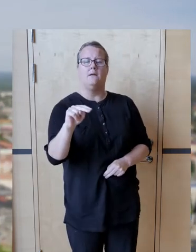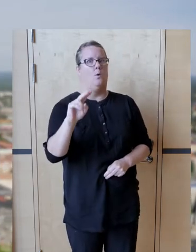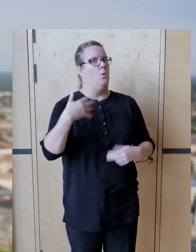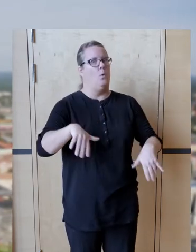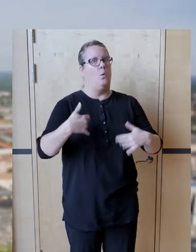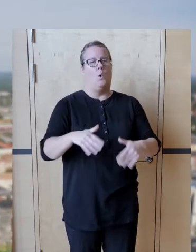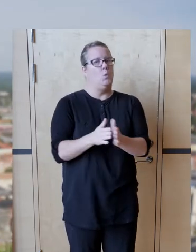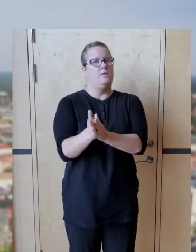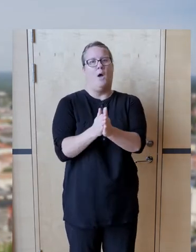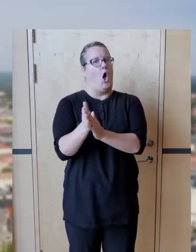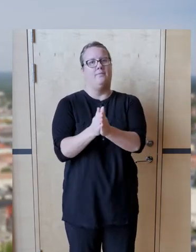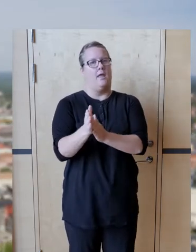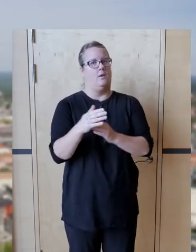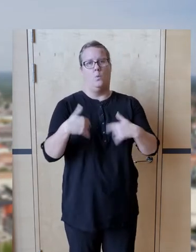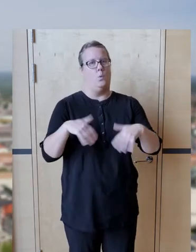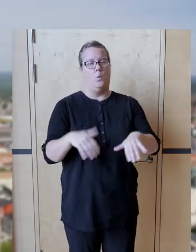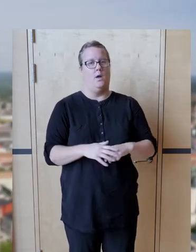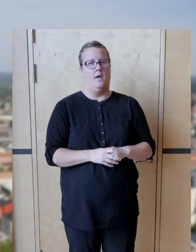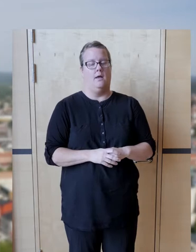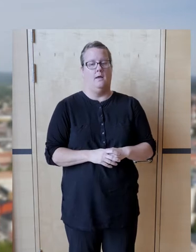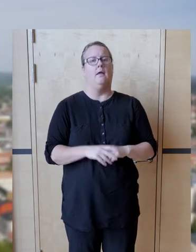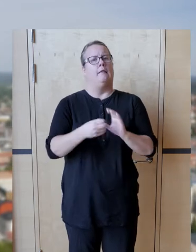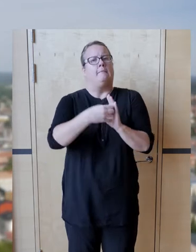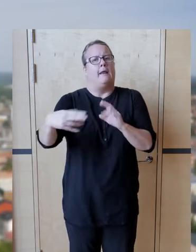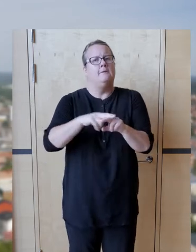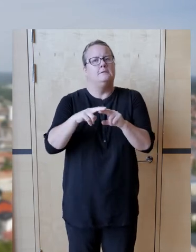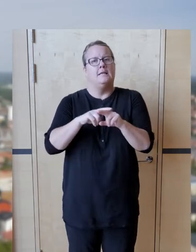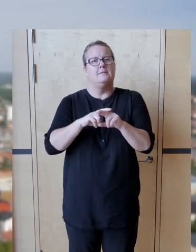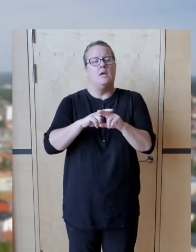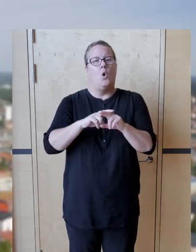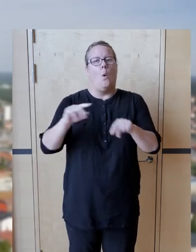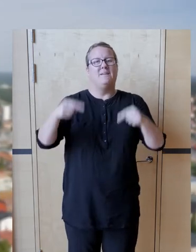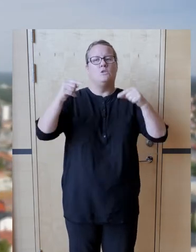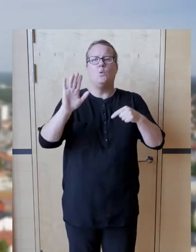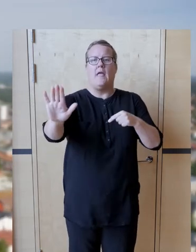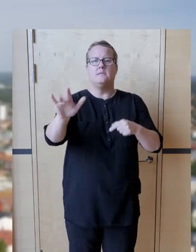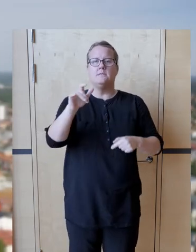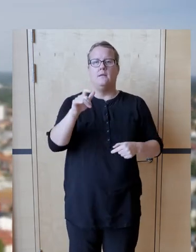De känns som att den utmaning som oppositionen jag kan bortse från helt man verkar inte se riktigt nyttan